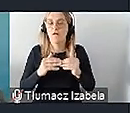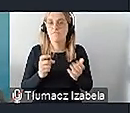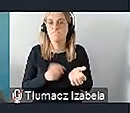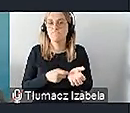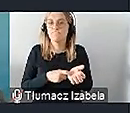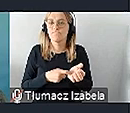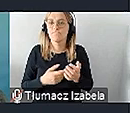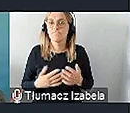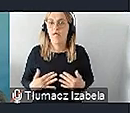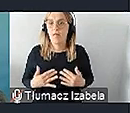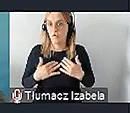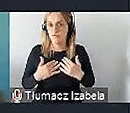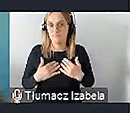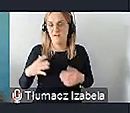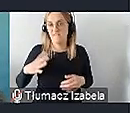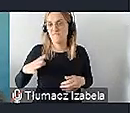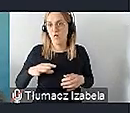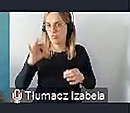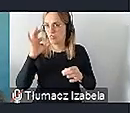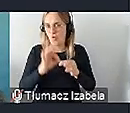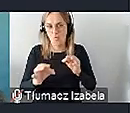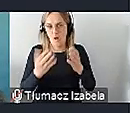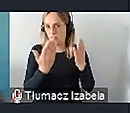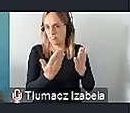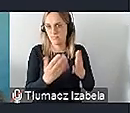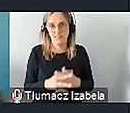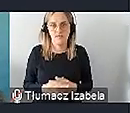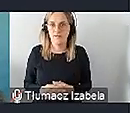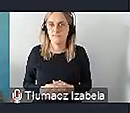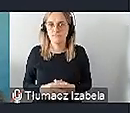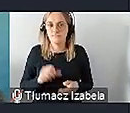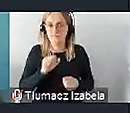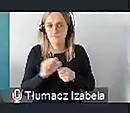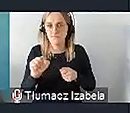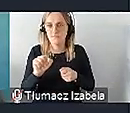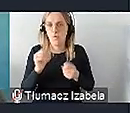Ich wartością często jest to, że są konkretne i szczegółowe. Że są łatwo dostępne -